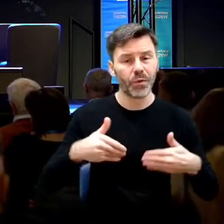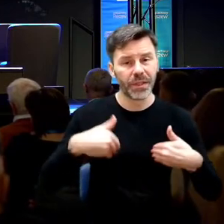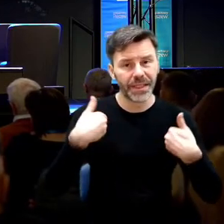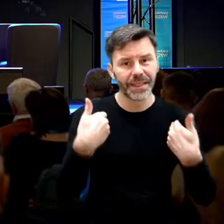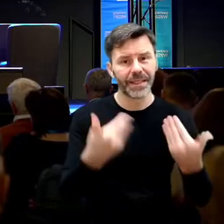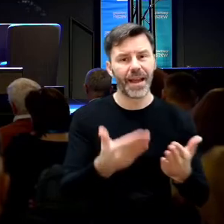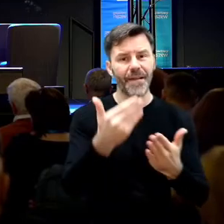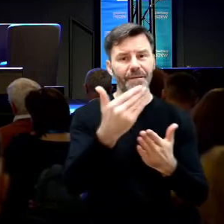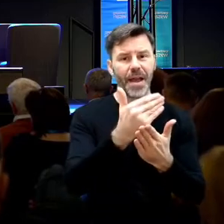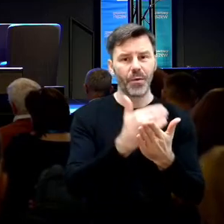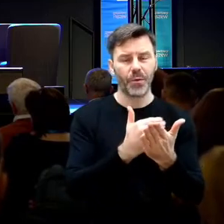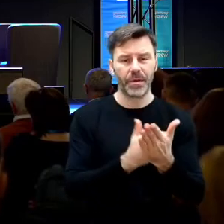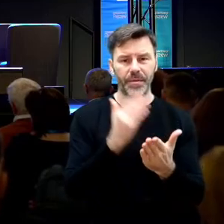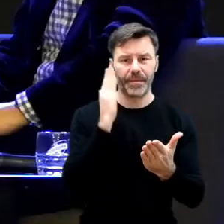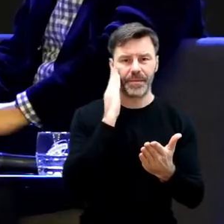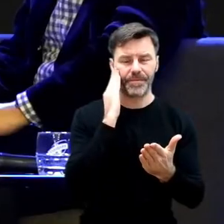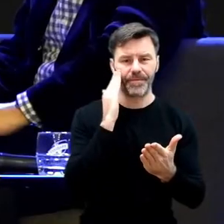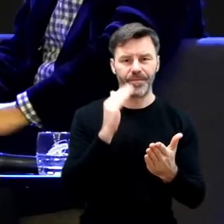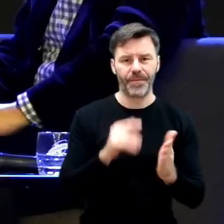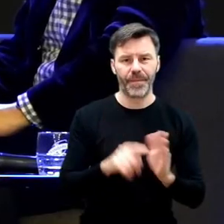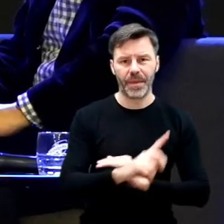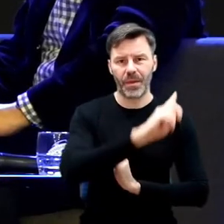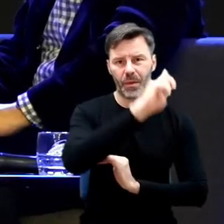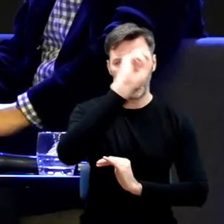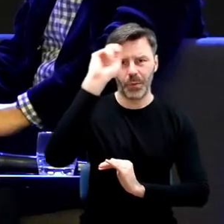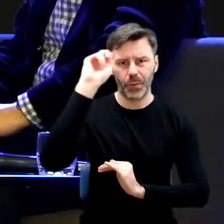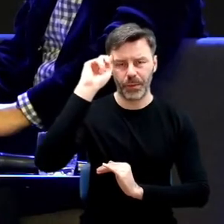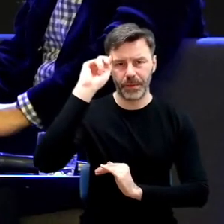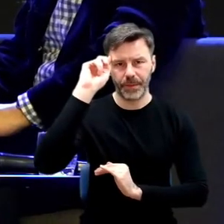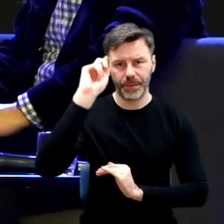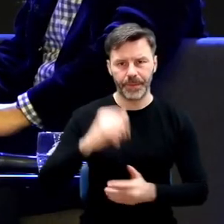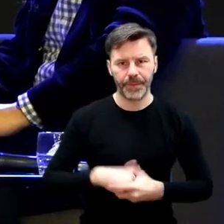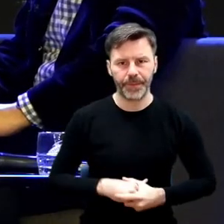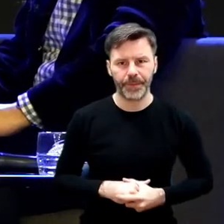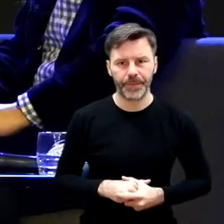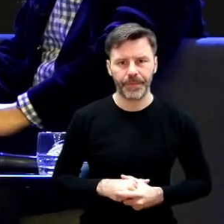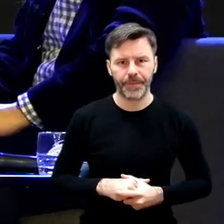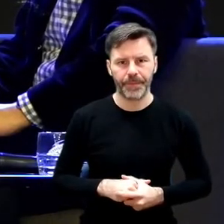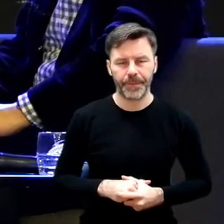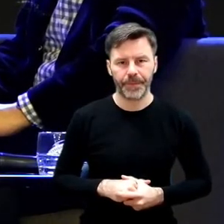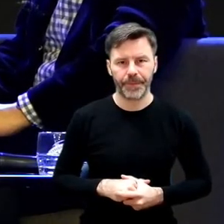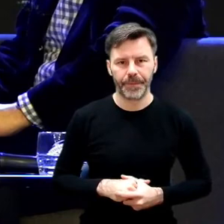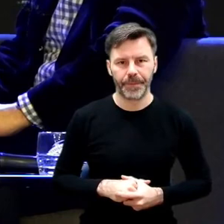Zatem każdy dbający o rozwój